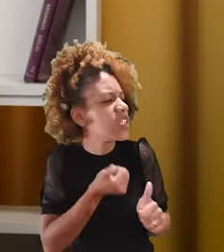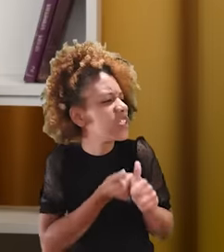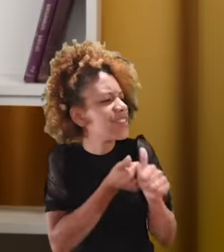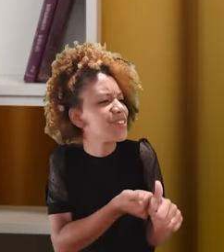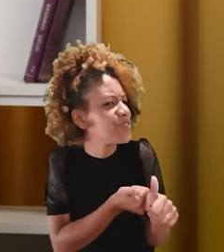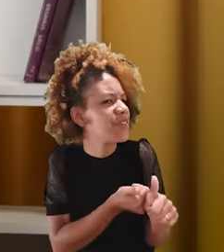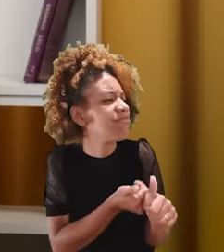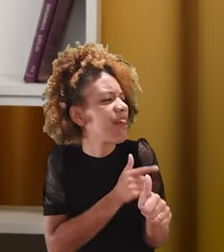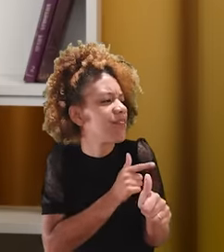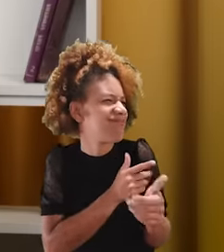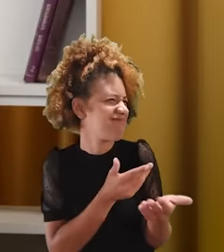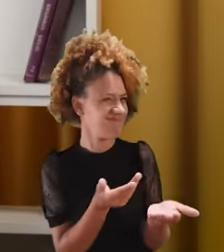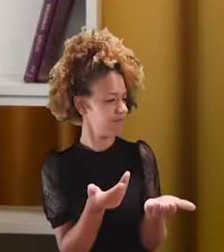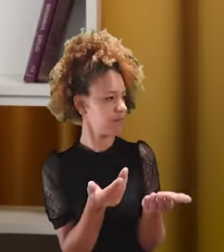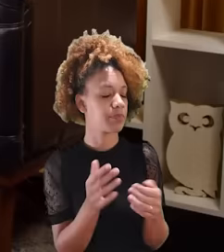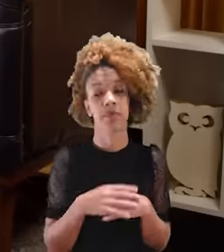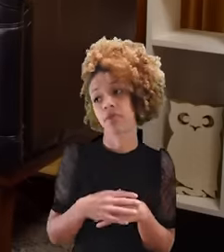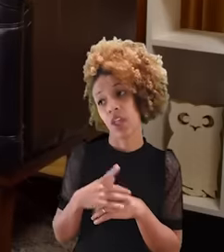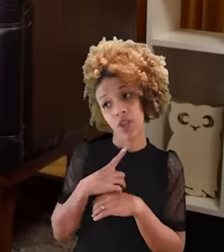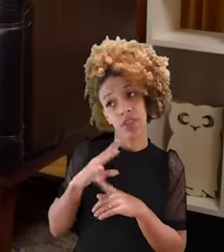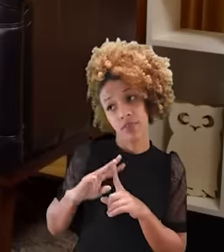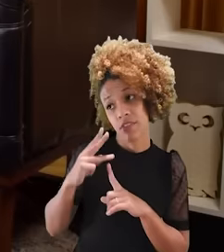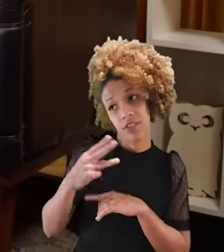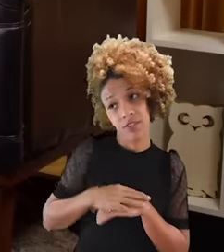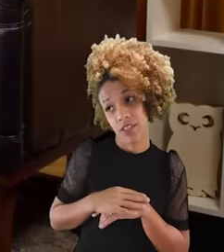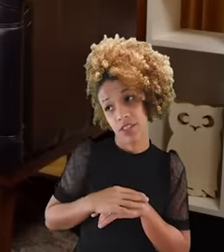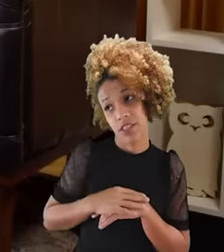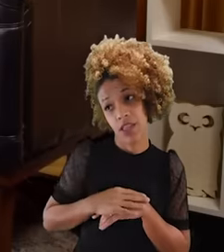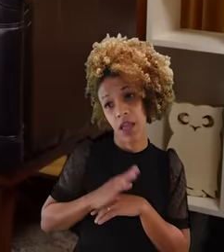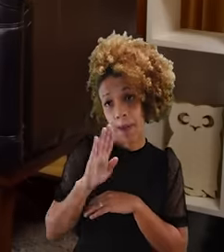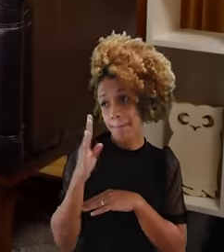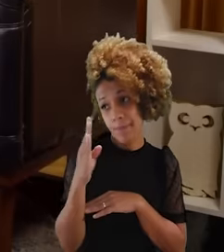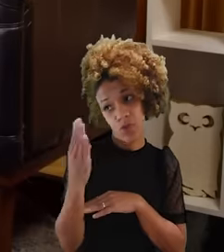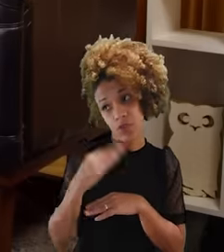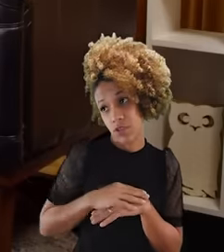uhum como é que você vê isso eu tenho três vezes mais curtido que a bonc no tiktok é mesmo por